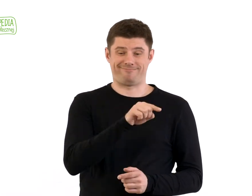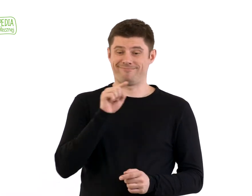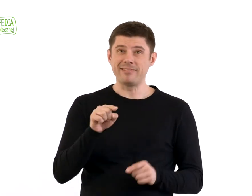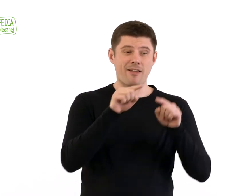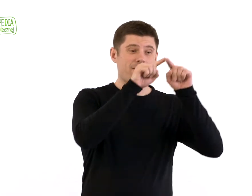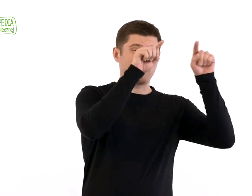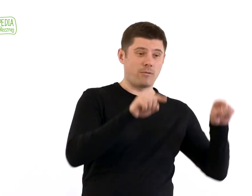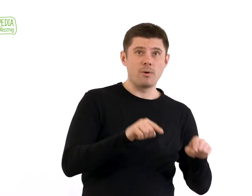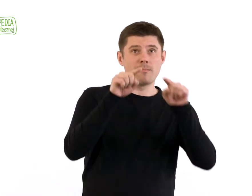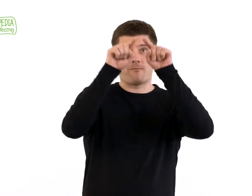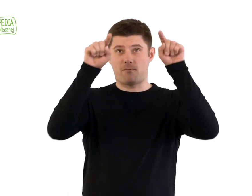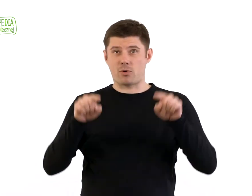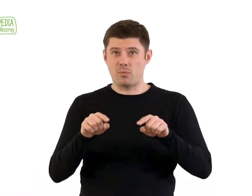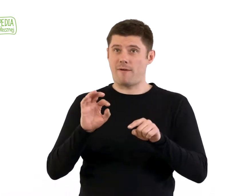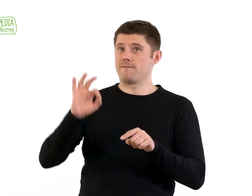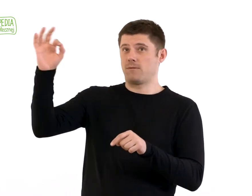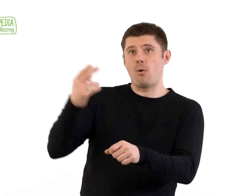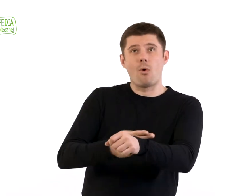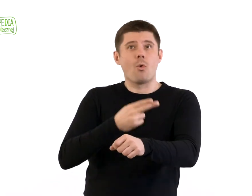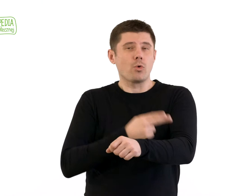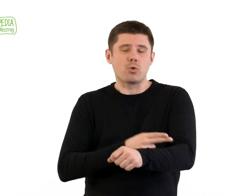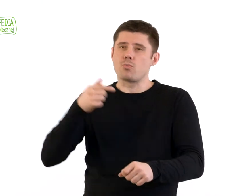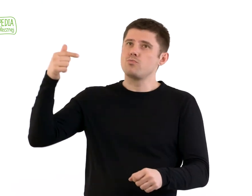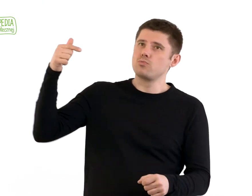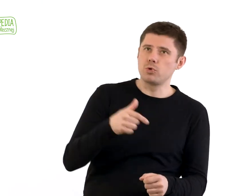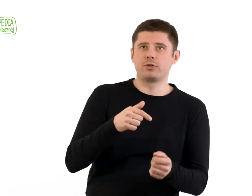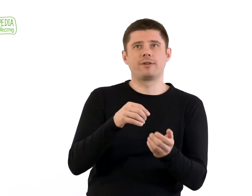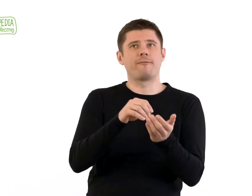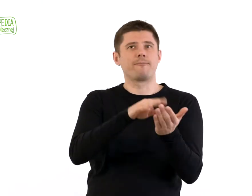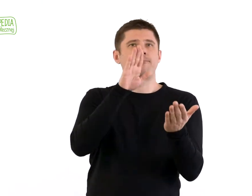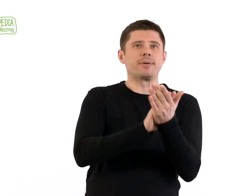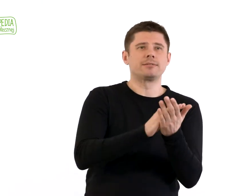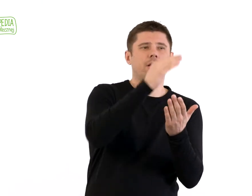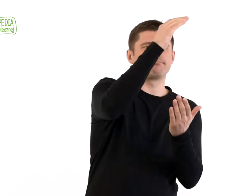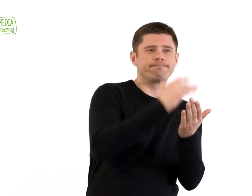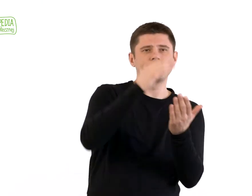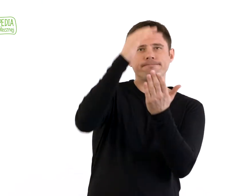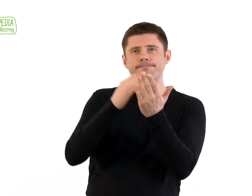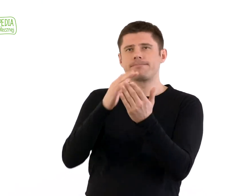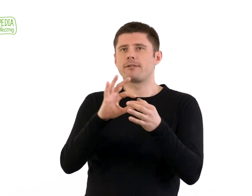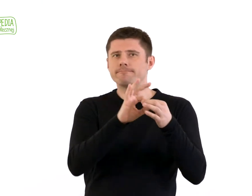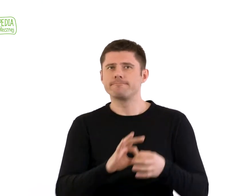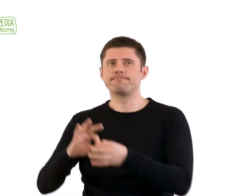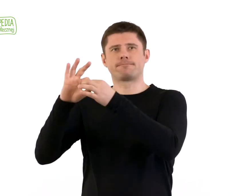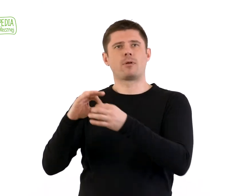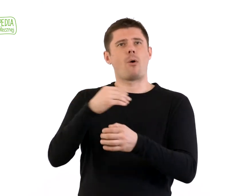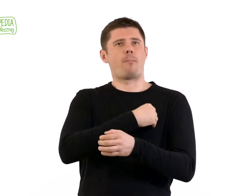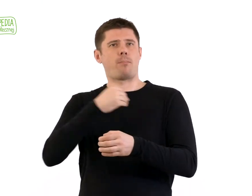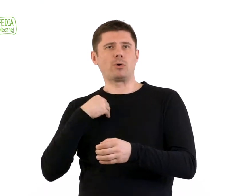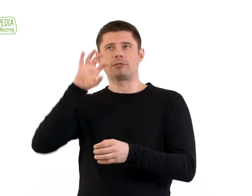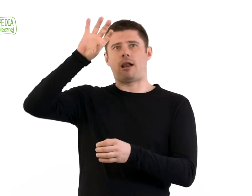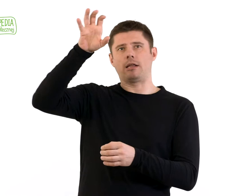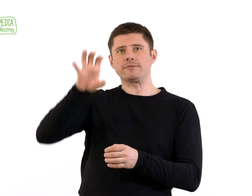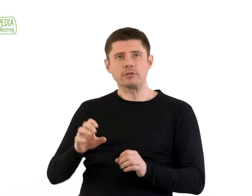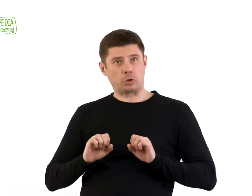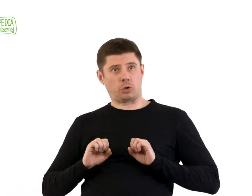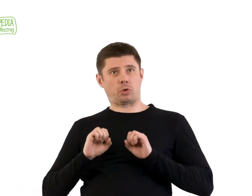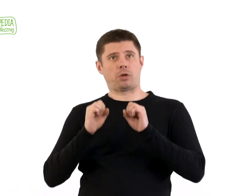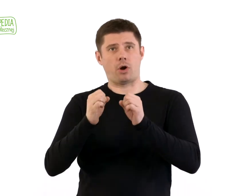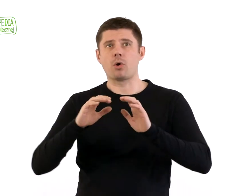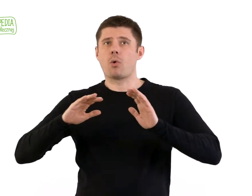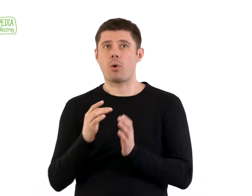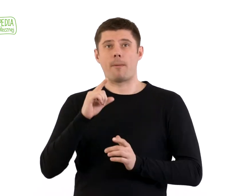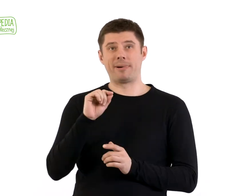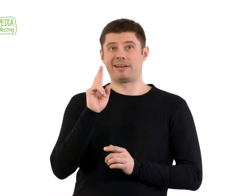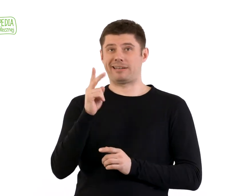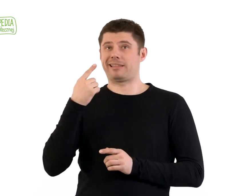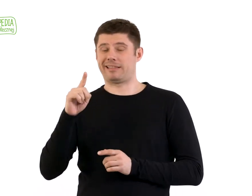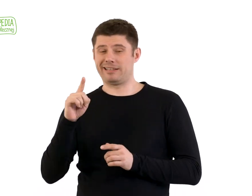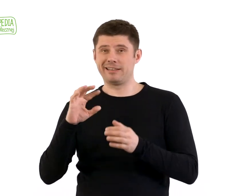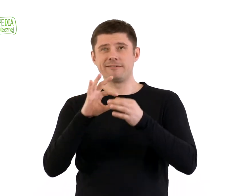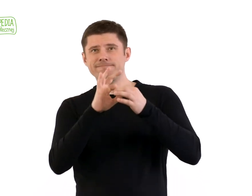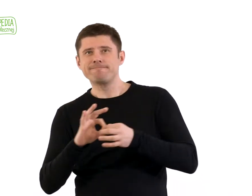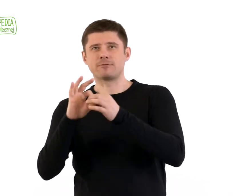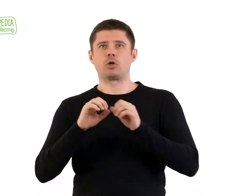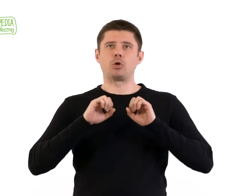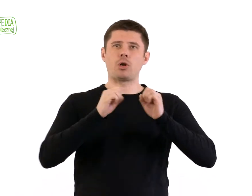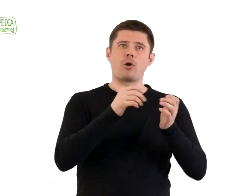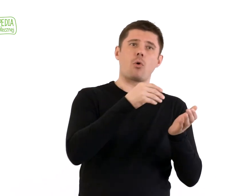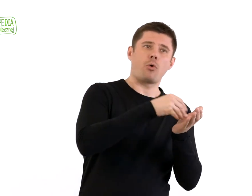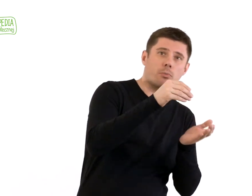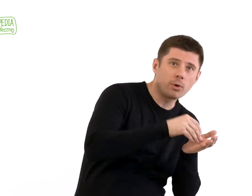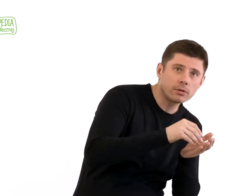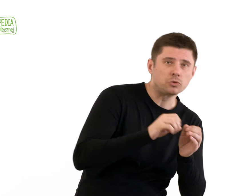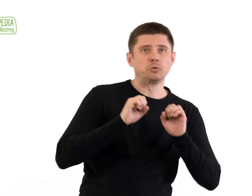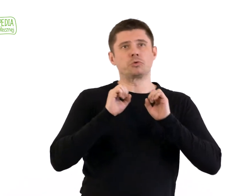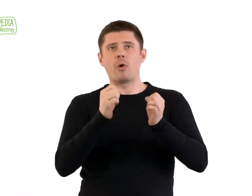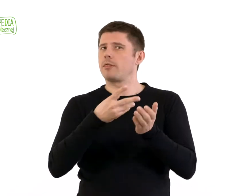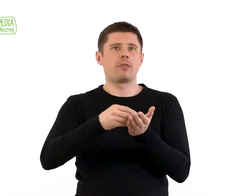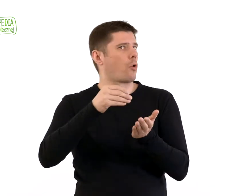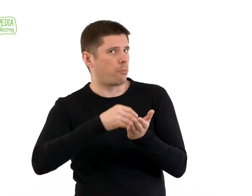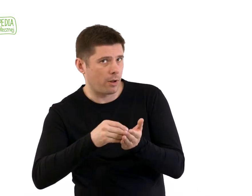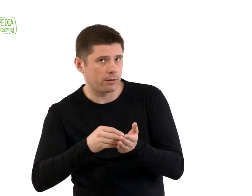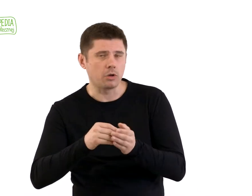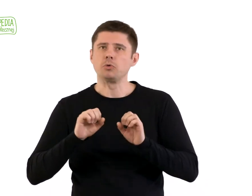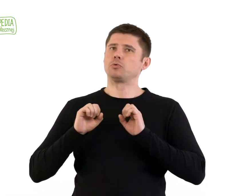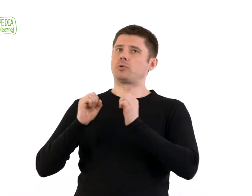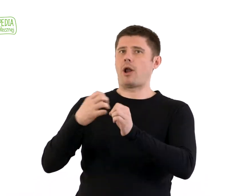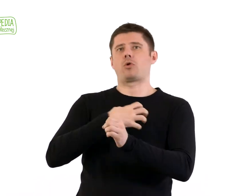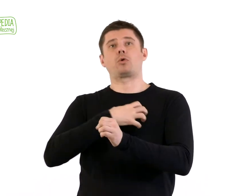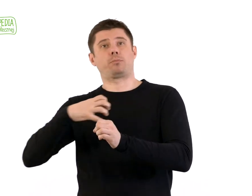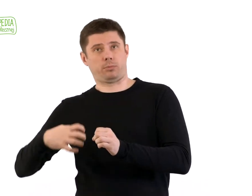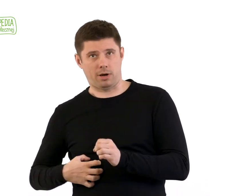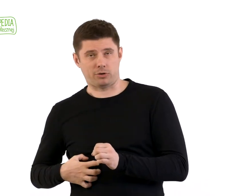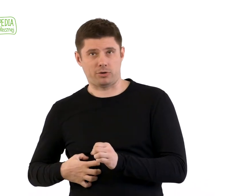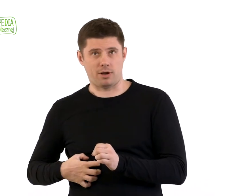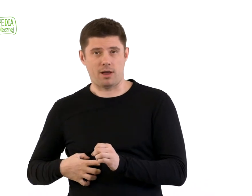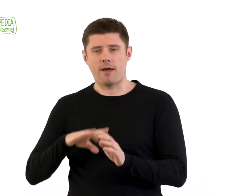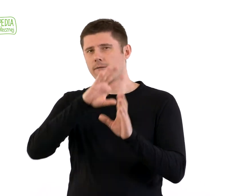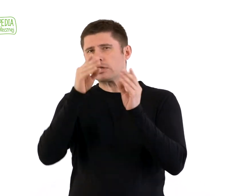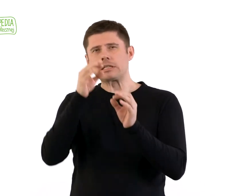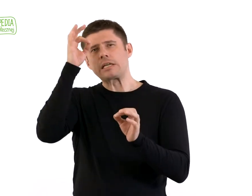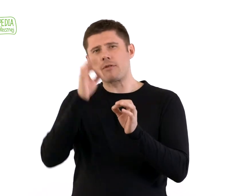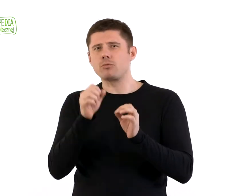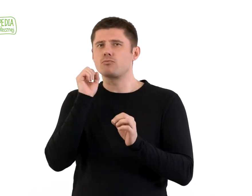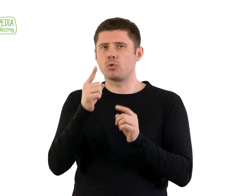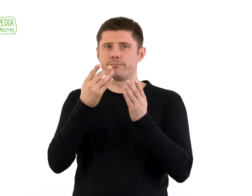W formularzach urzędowych należy wpisać kody PKD odnośnie działalności odpłatnej, nieodpłatnej lub gospodarczej